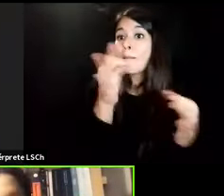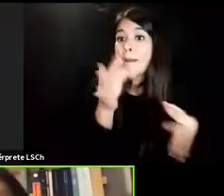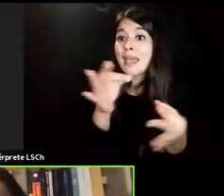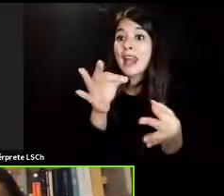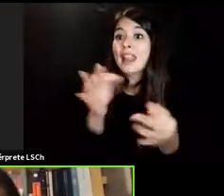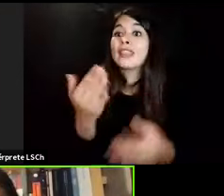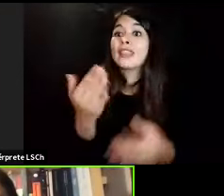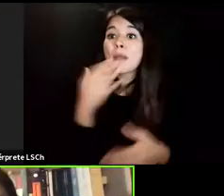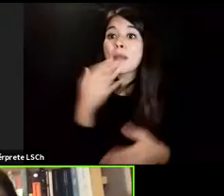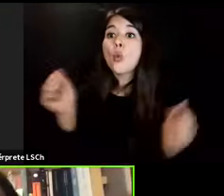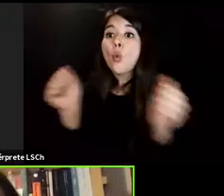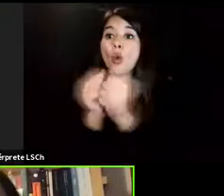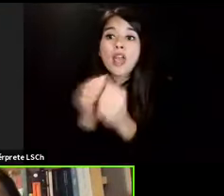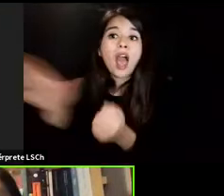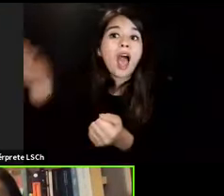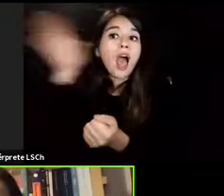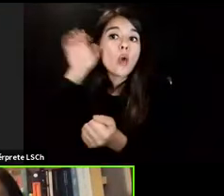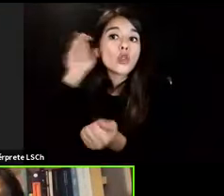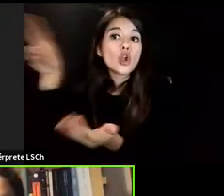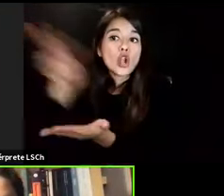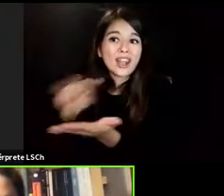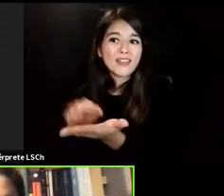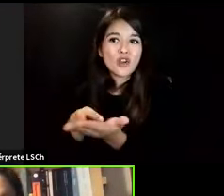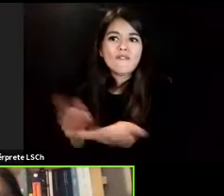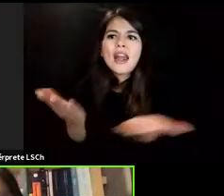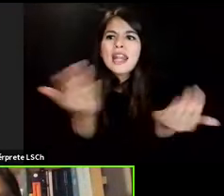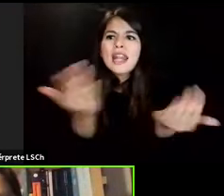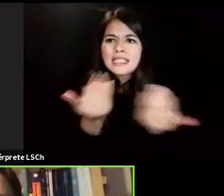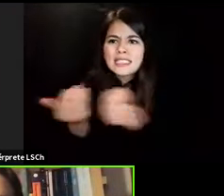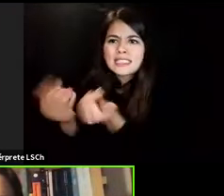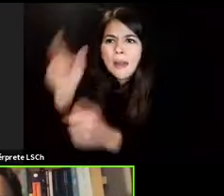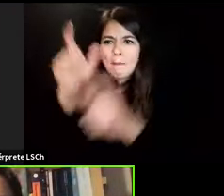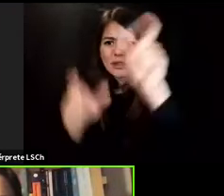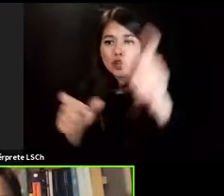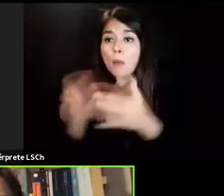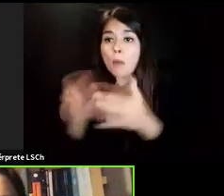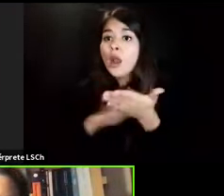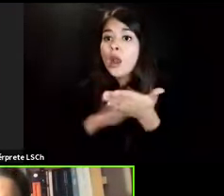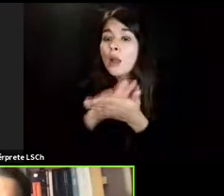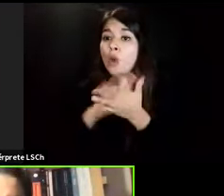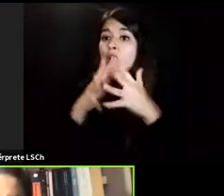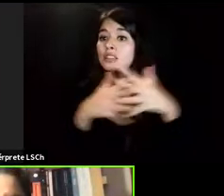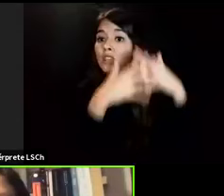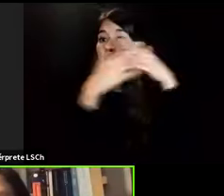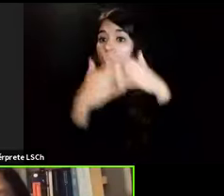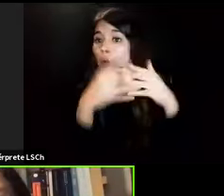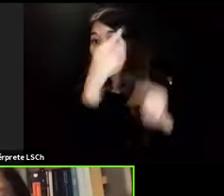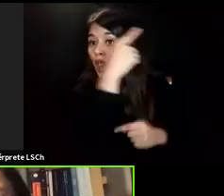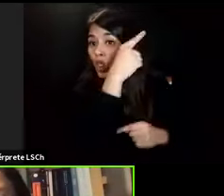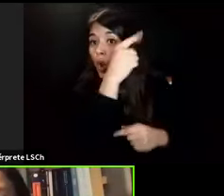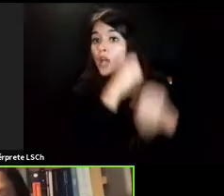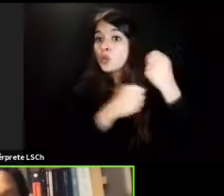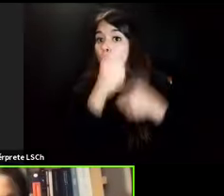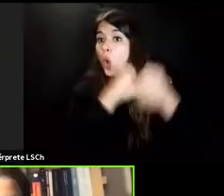que se dedique a esto de hecho en EEUU hace un par de años que existe en la carrera en una Universidad para gente